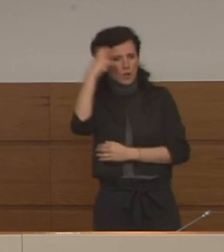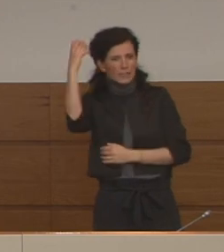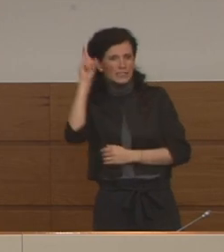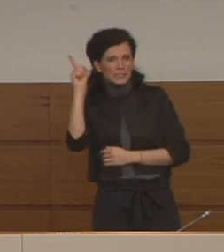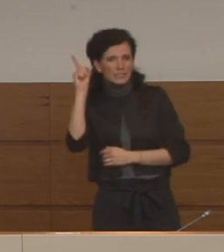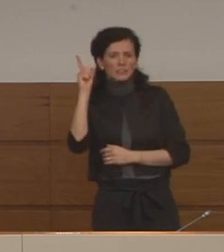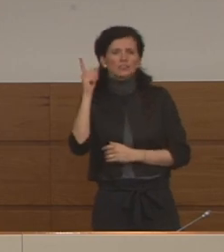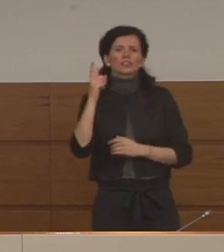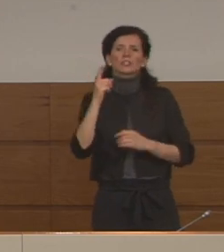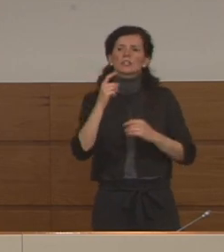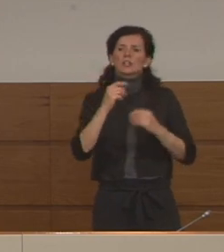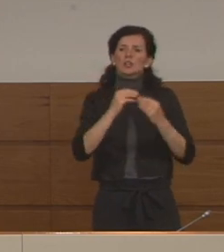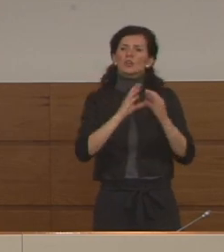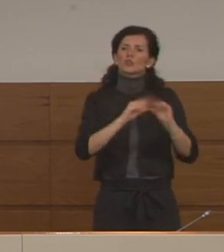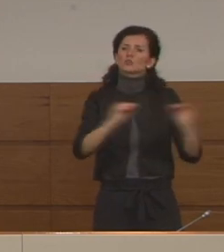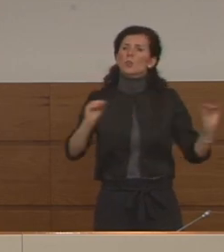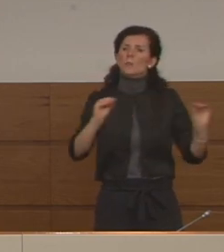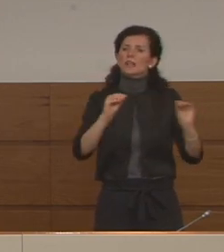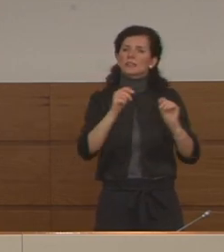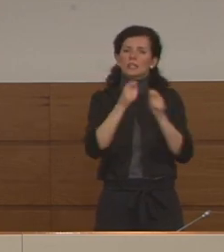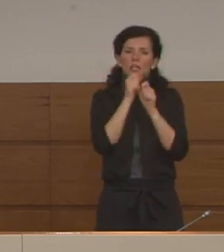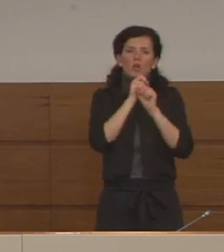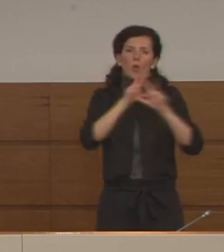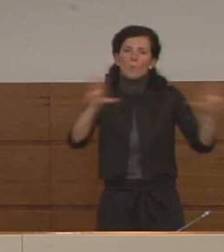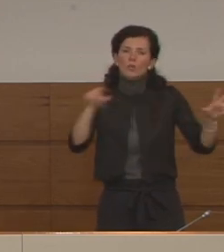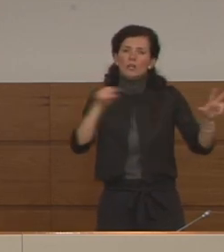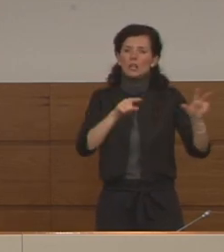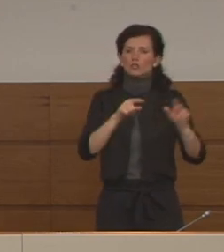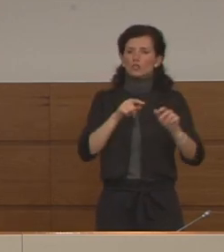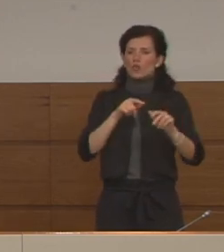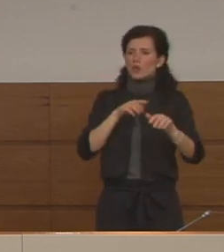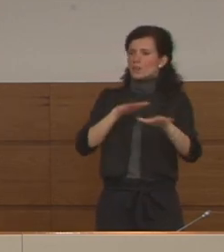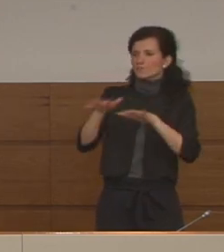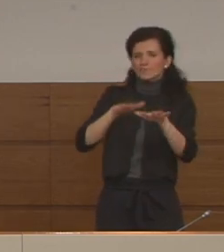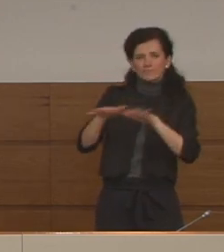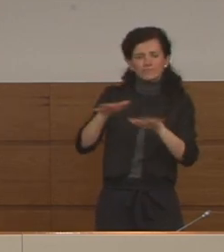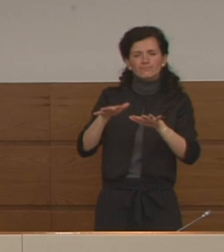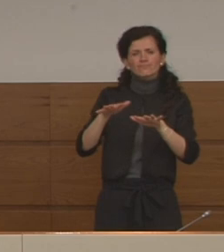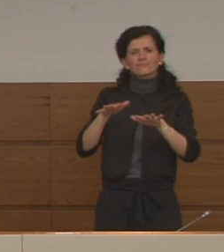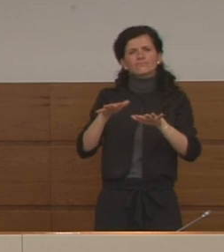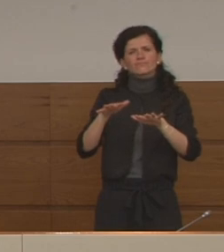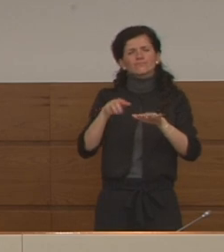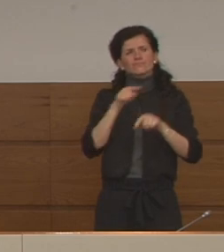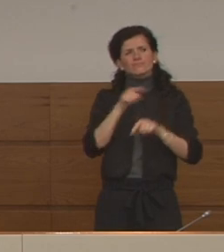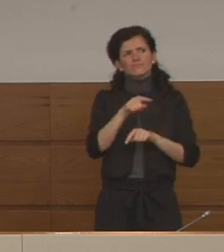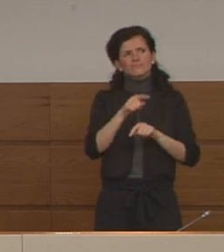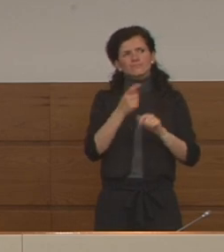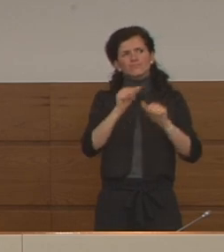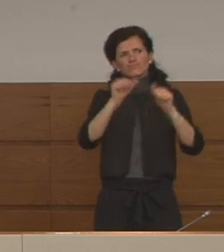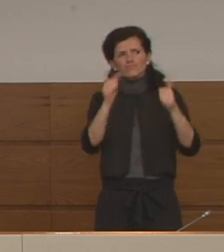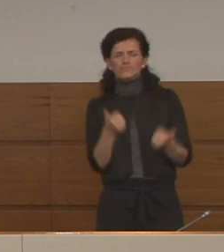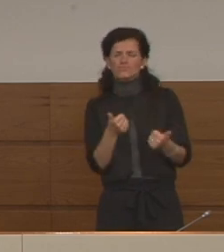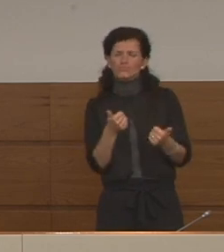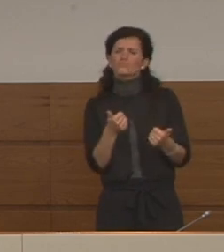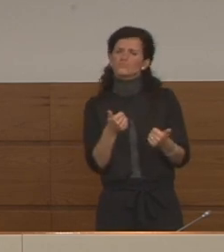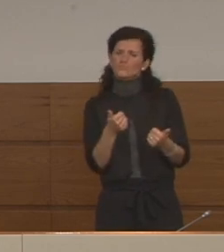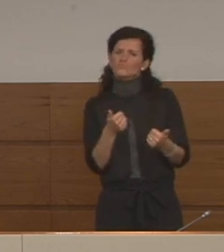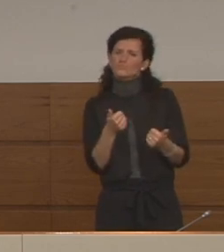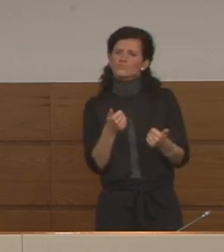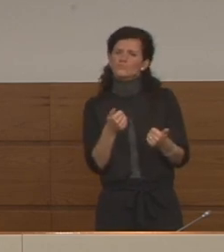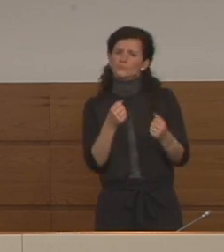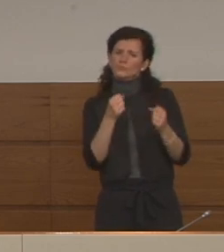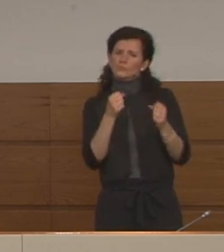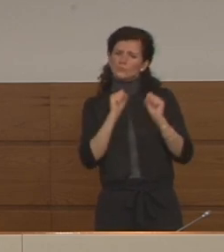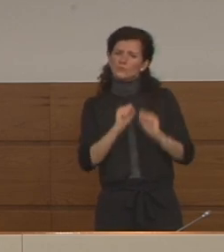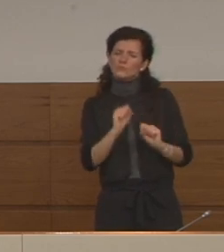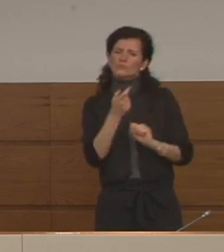informazione e di comunicazione di massa si siano un po' dimenticati di dare il nome alle cose.